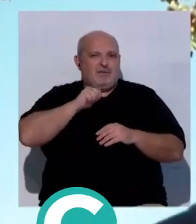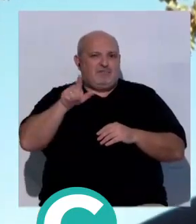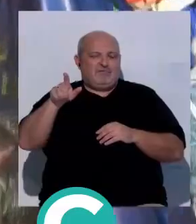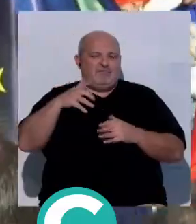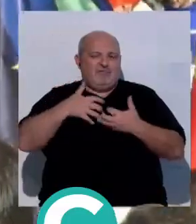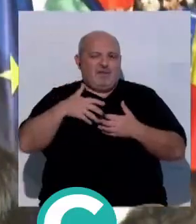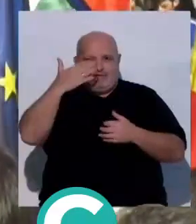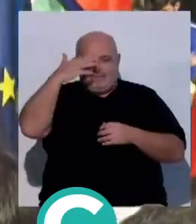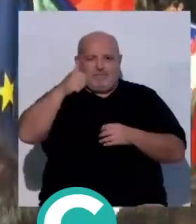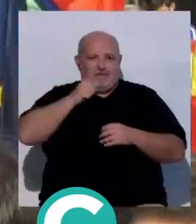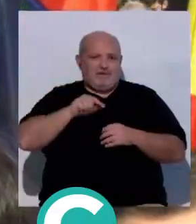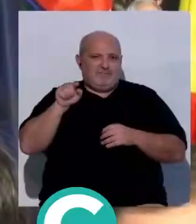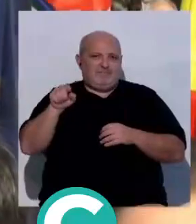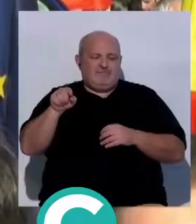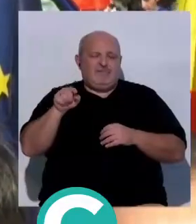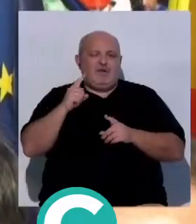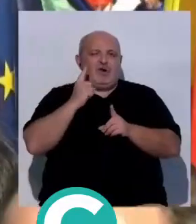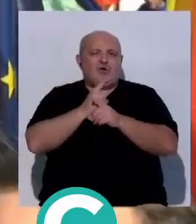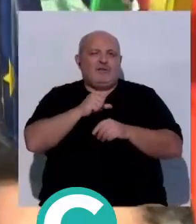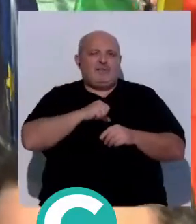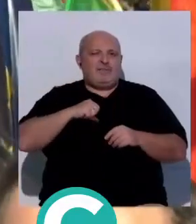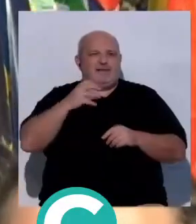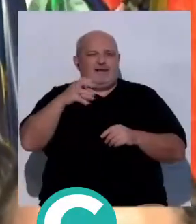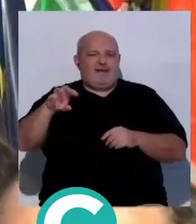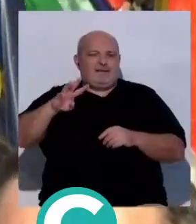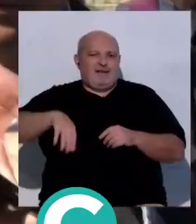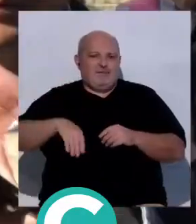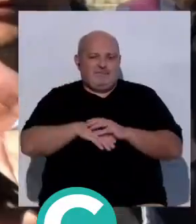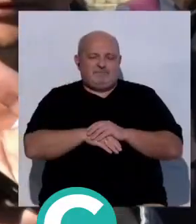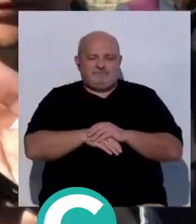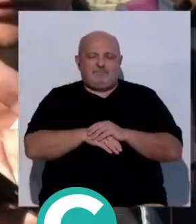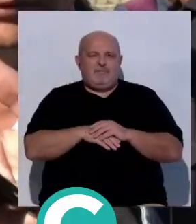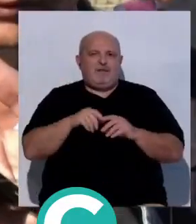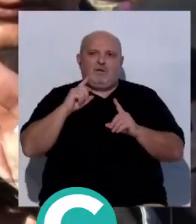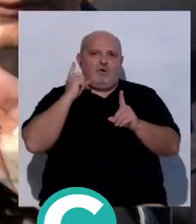funciones Pedro Sánchez con los independentistas catalanes de estar absolutamente en contra de esta